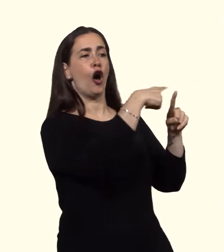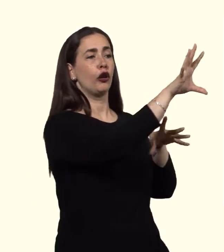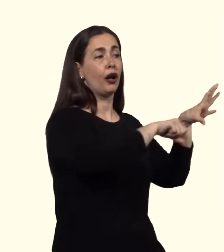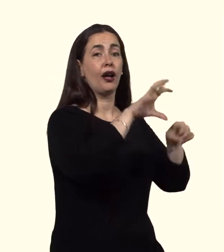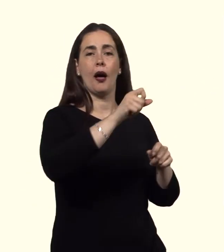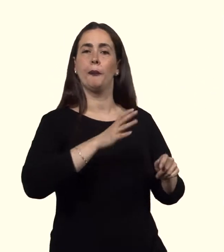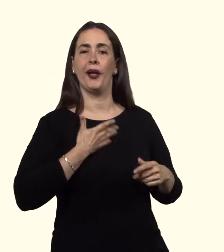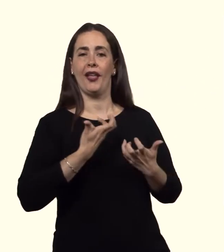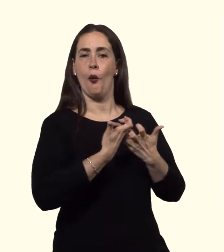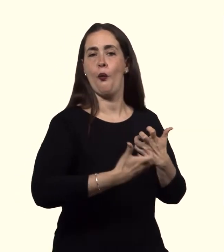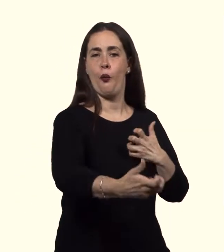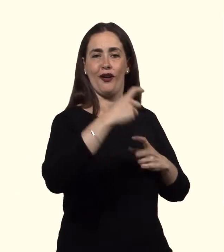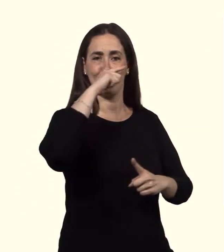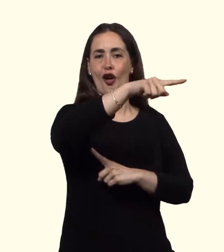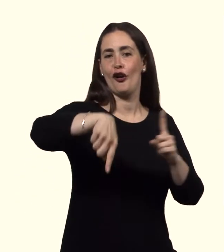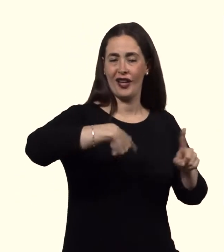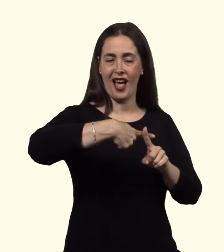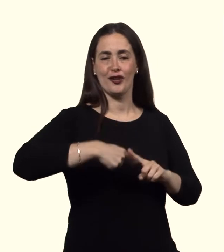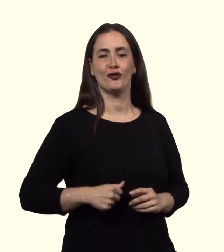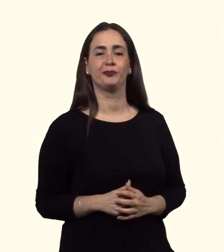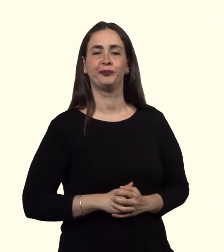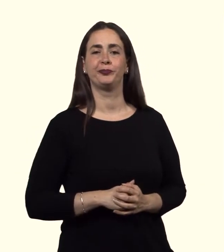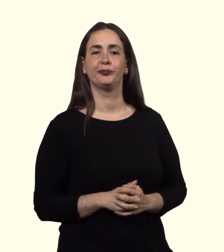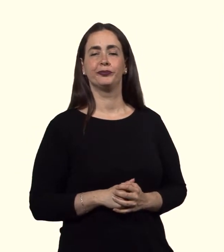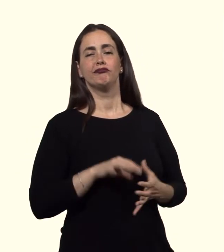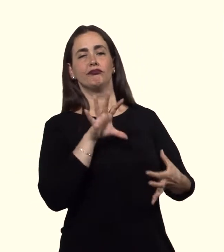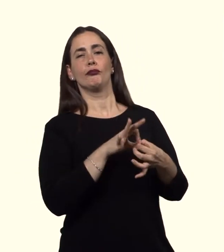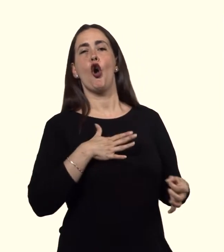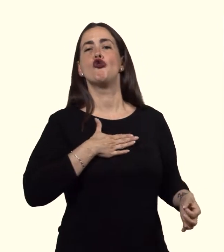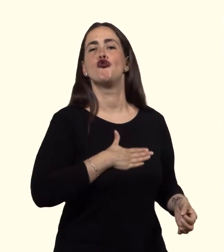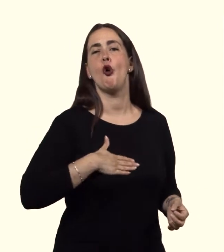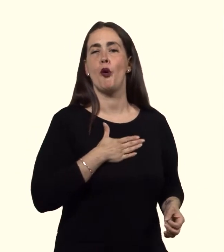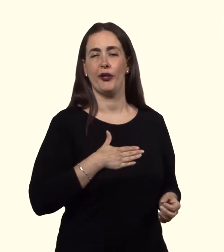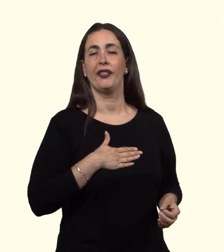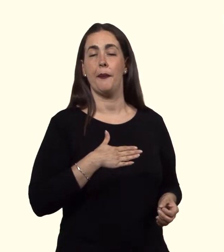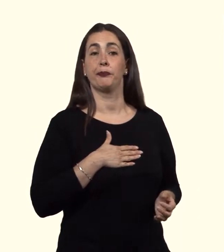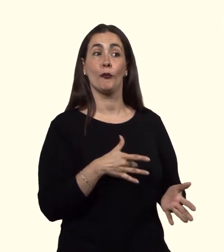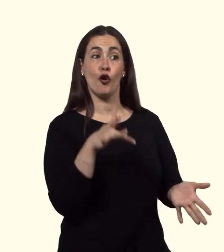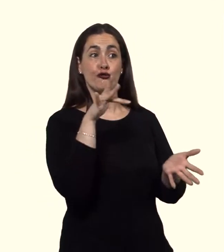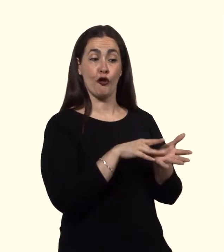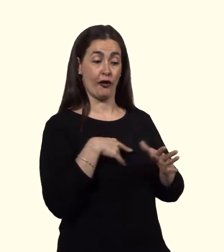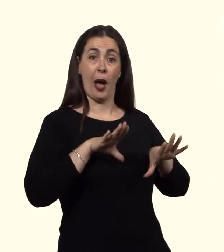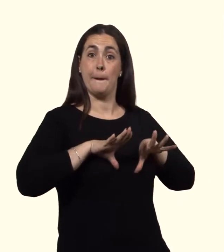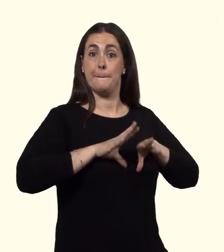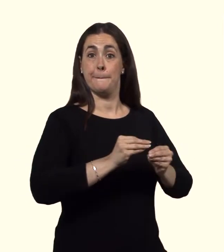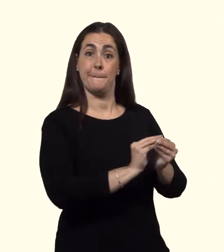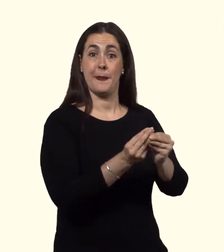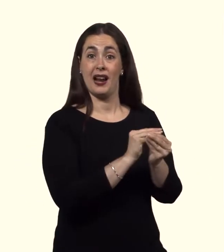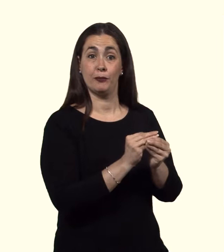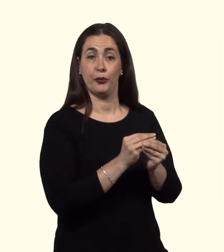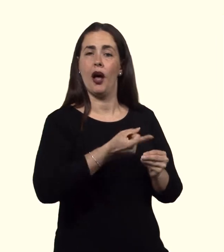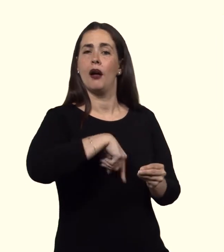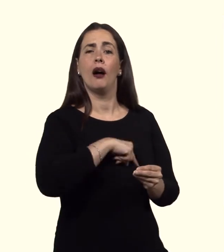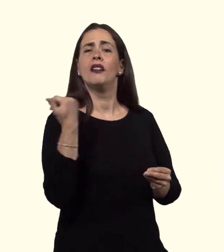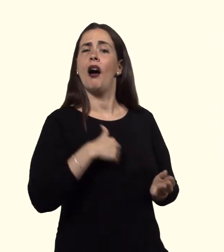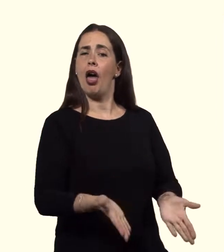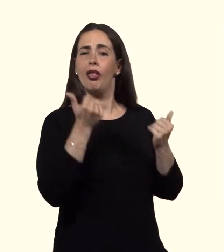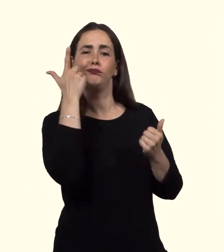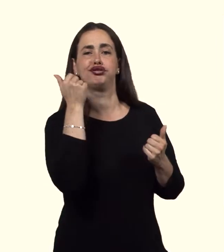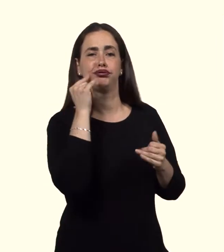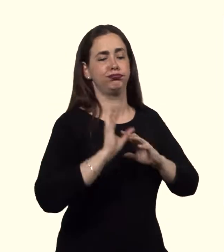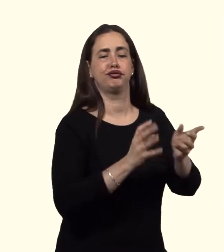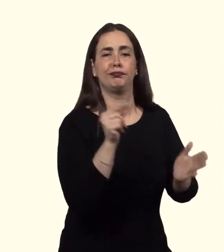A l’hora de manipular, a la qual ens acostumem amb rapidesa.